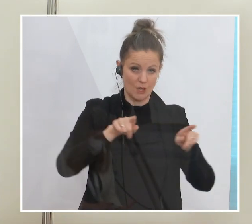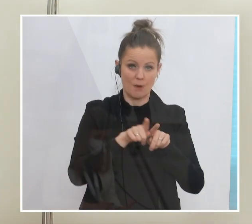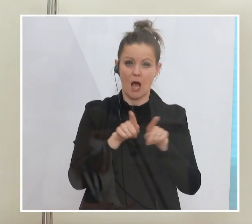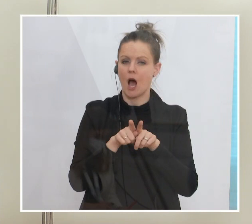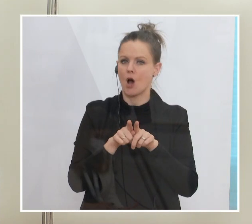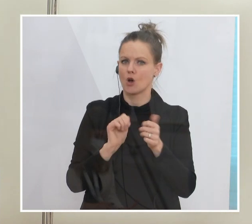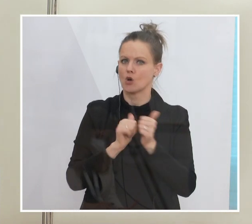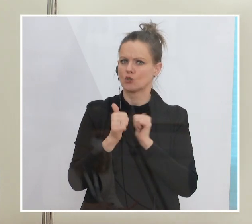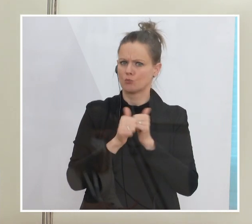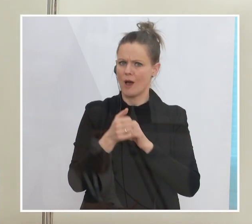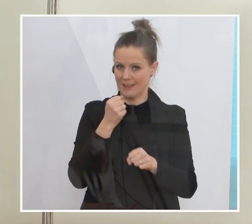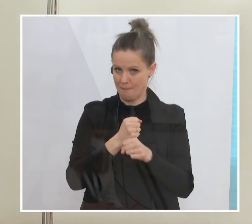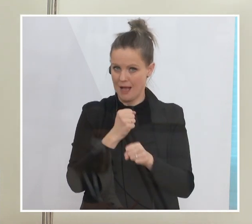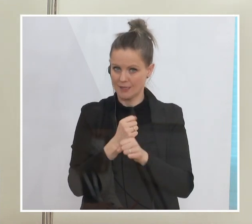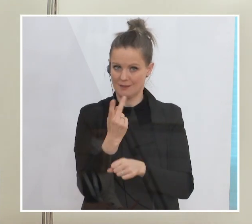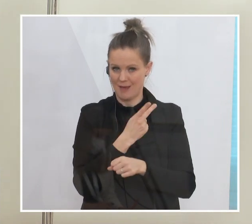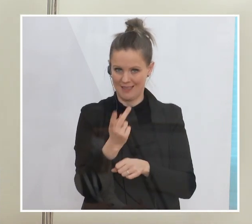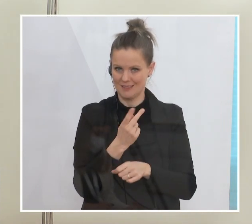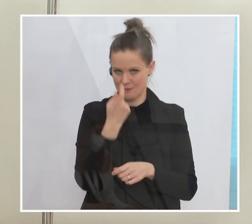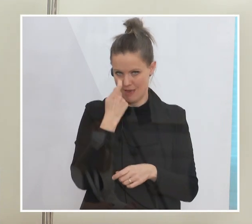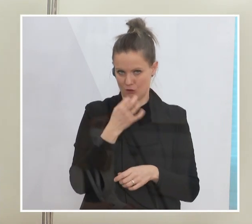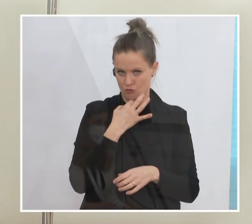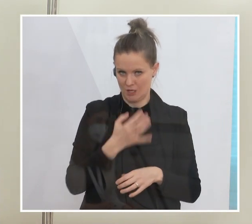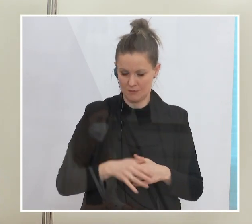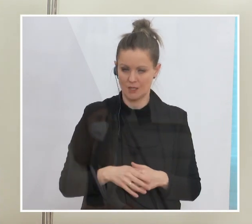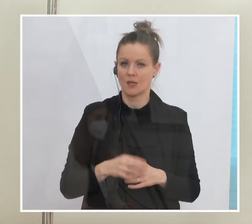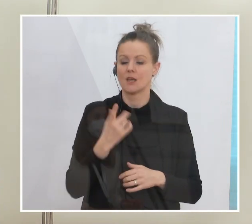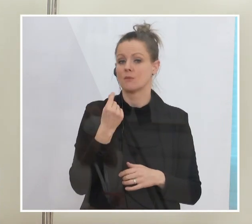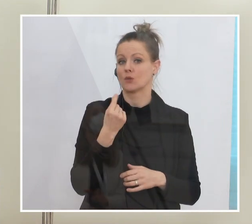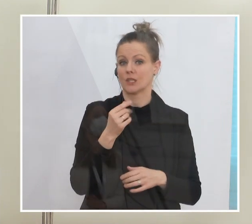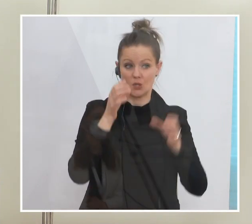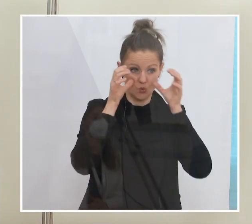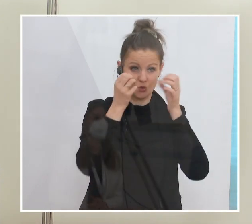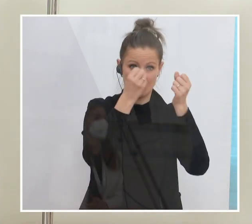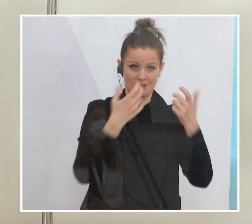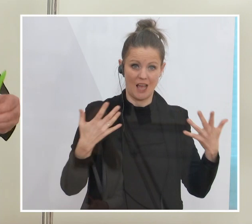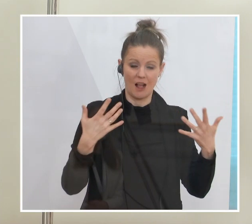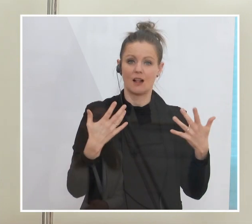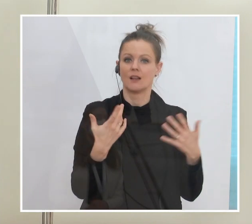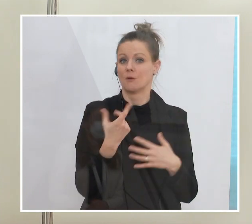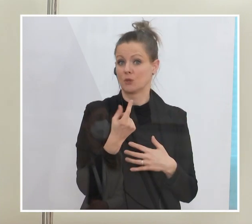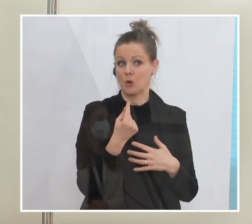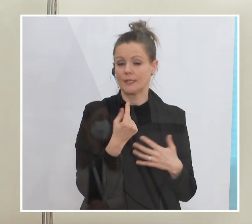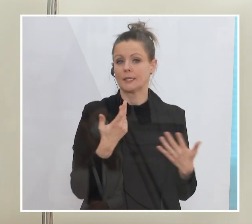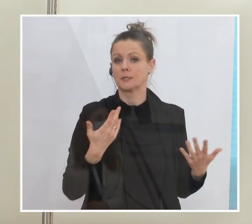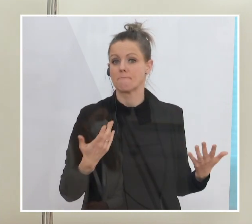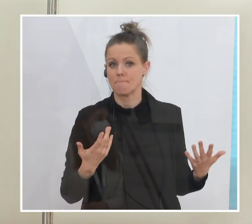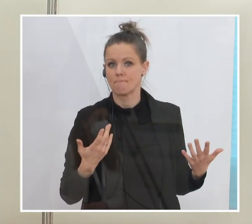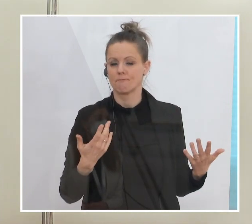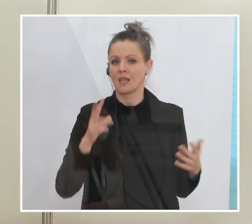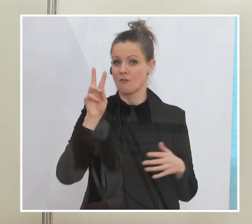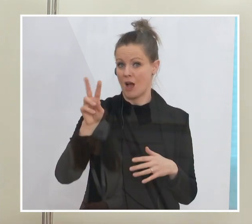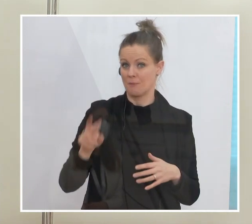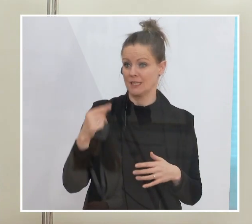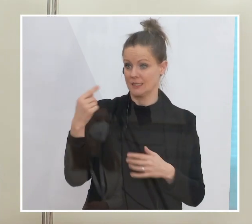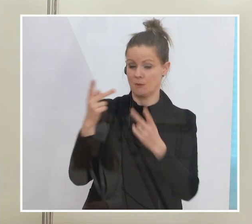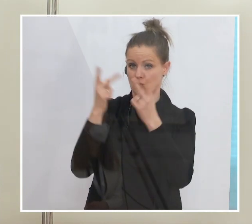Sportausübung. Die Zuschauerzahlen sind, soweit Vorarlberg das Konzept selber vorgelegt hat und